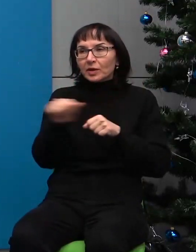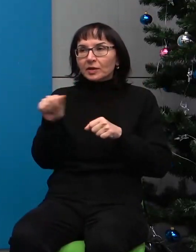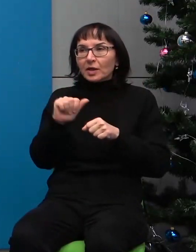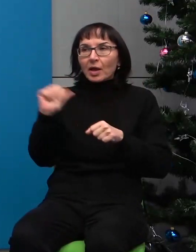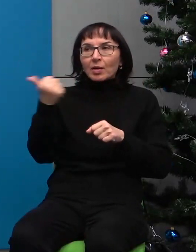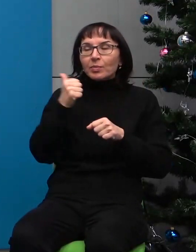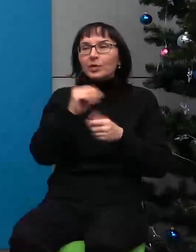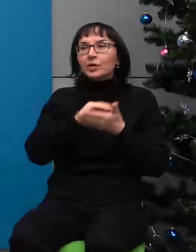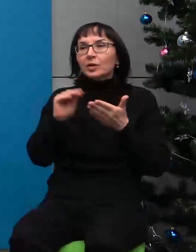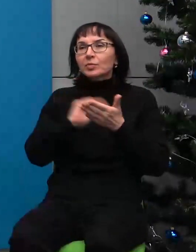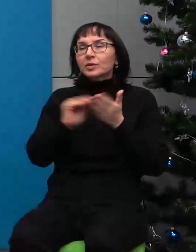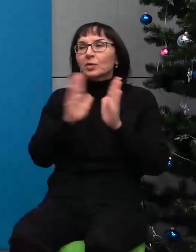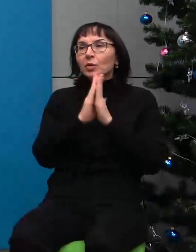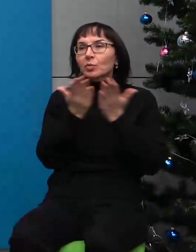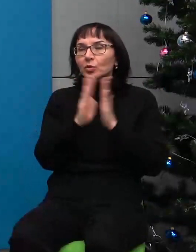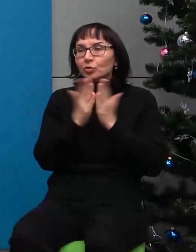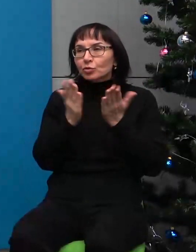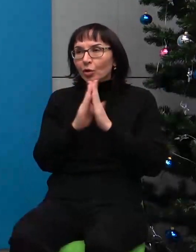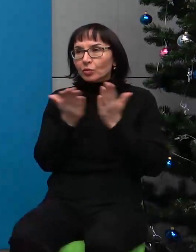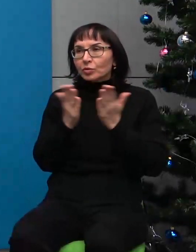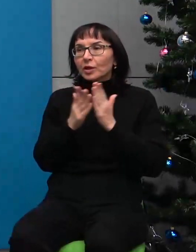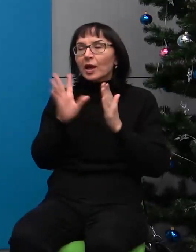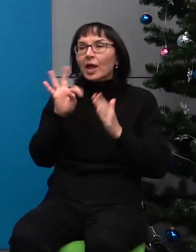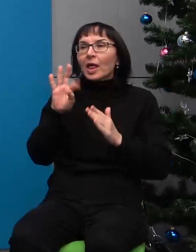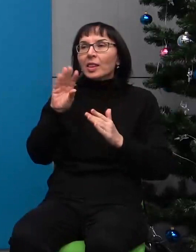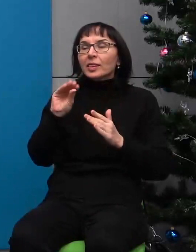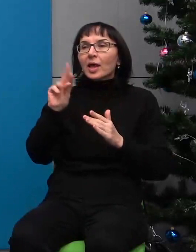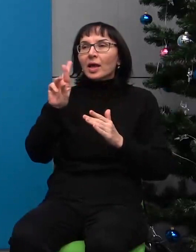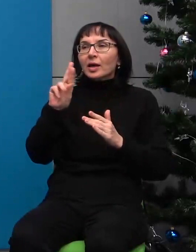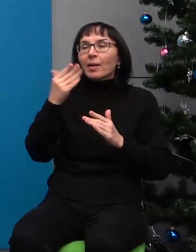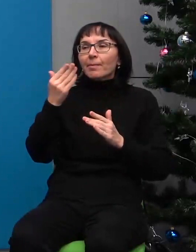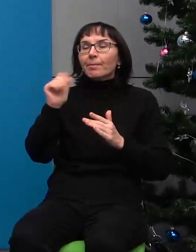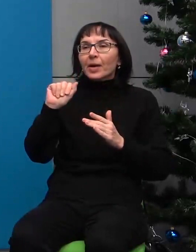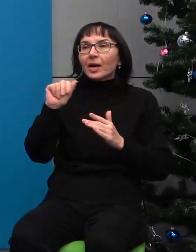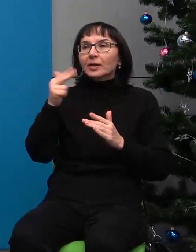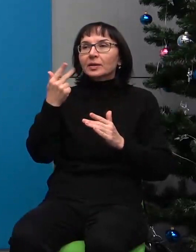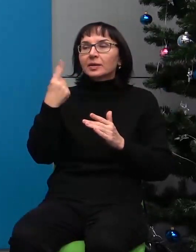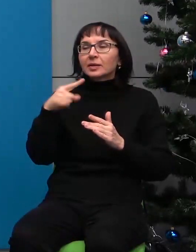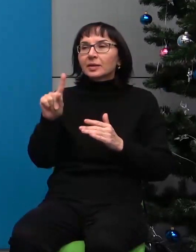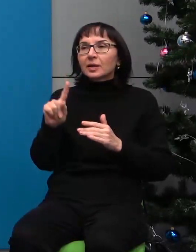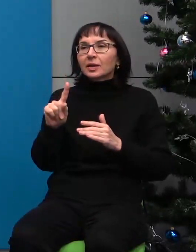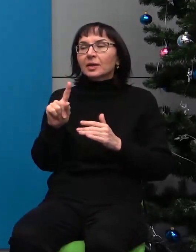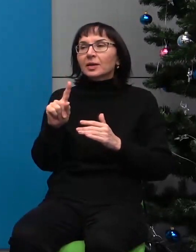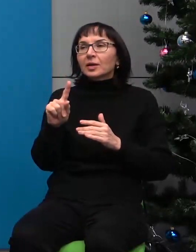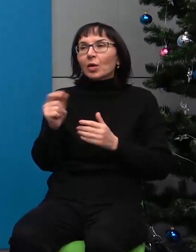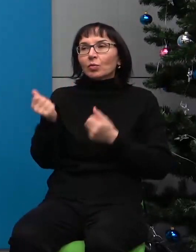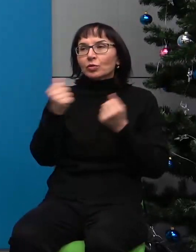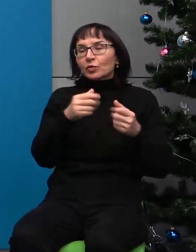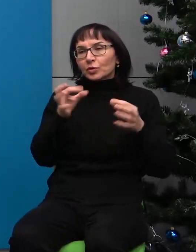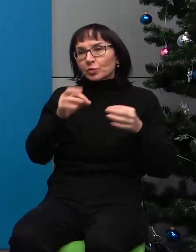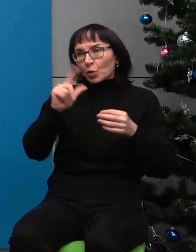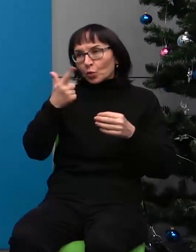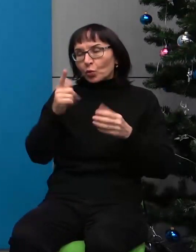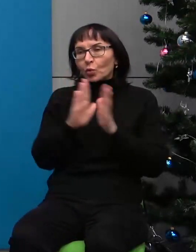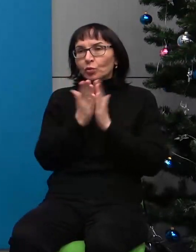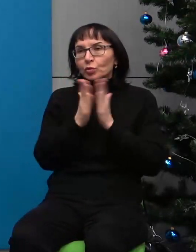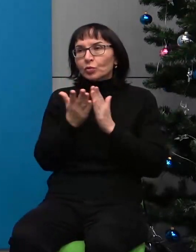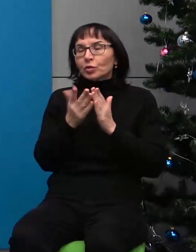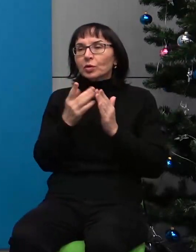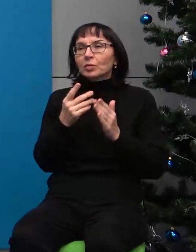że po napisaniu pierwszej książki o Leopoldzie Tyrmandzie, pierwszej biografii Leopolda Tyrmanda, przywiozłem ze sobą drugą książkę o nim, taką żółtą,